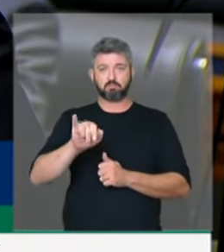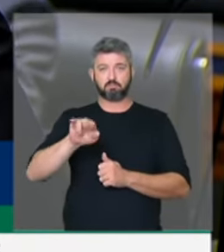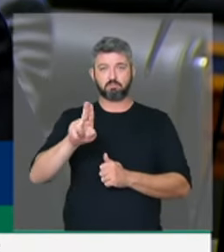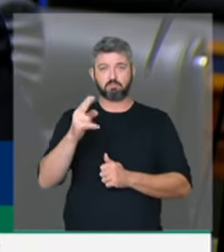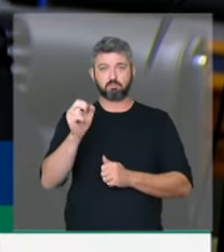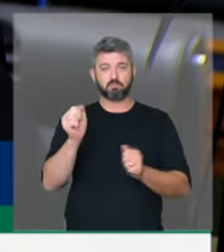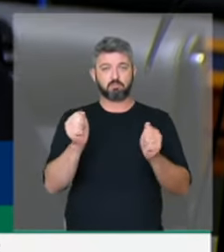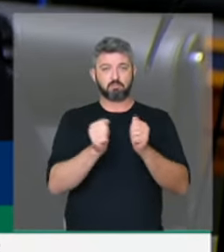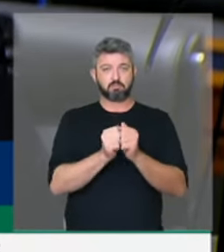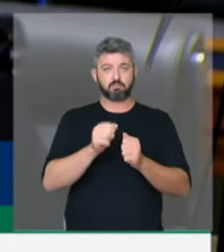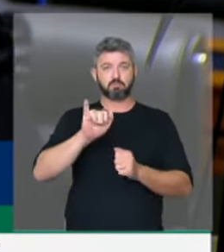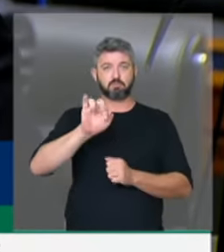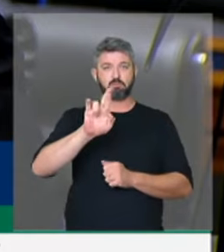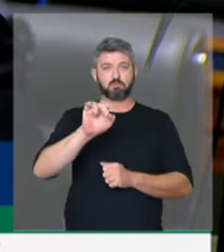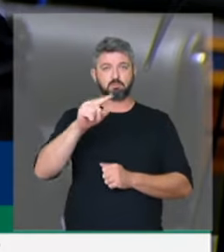REALMENTE EXPLICOU PARA NÓS A NECESSIDADE DE NÓS APROVARMOS